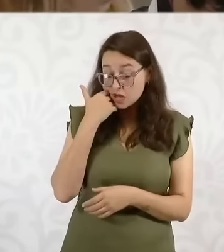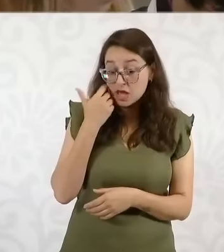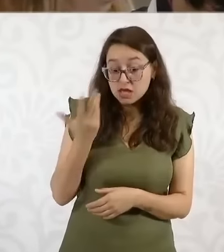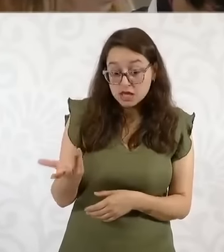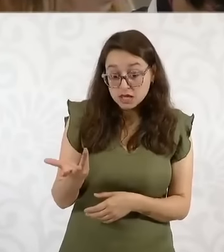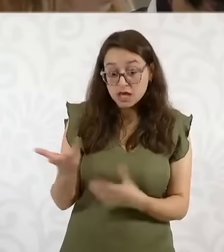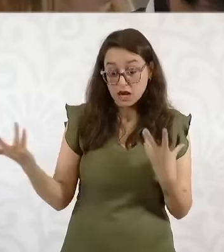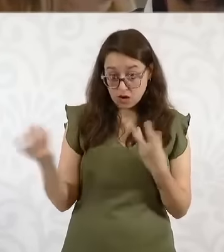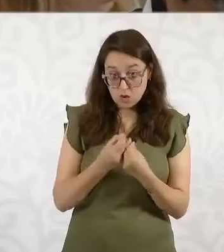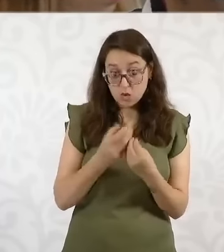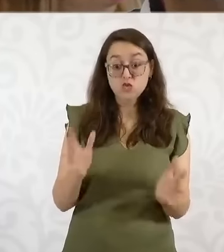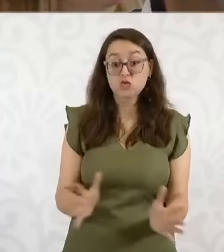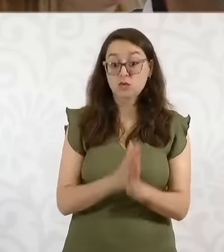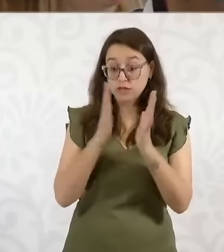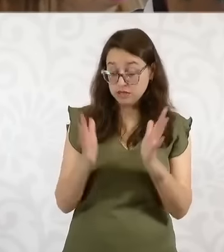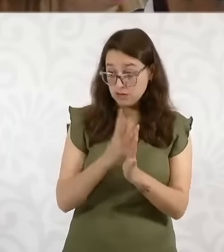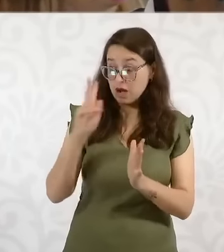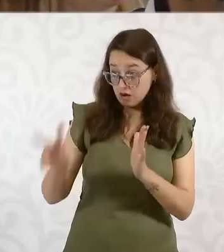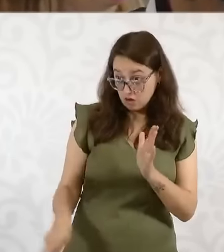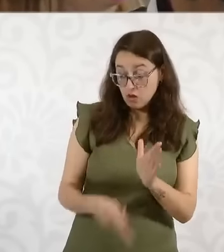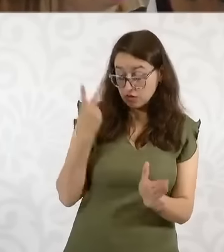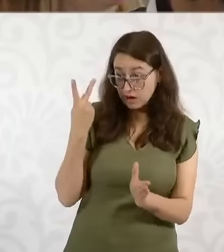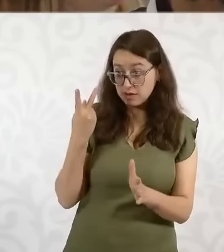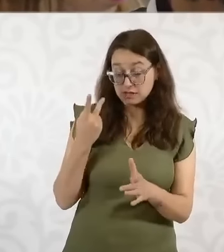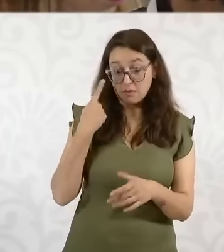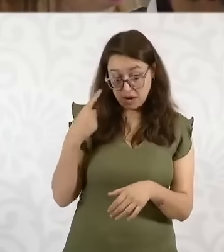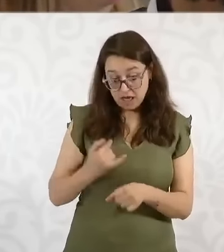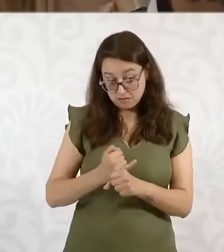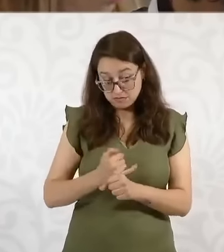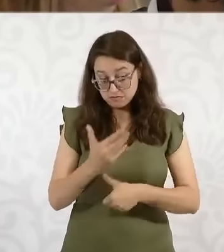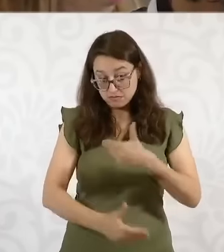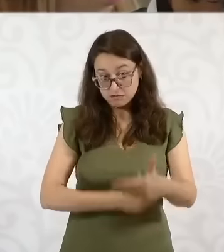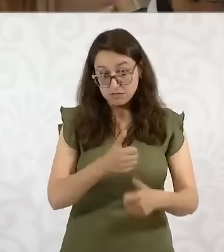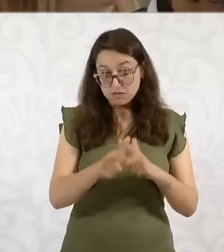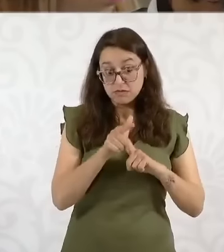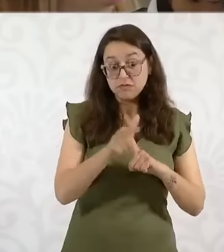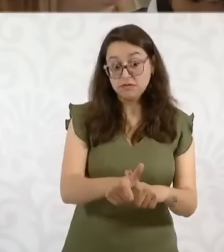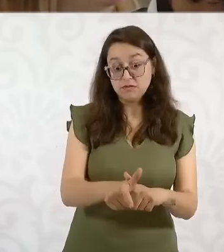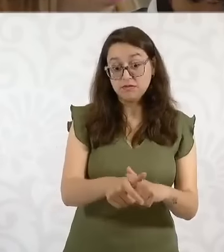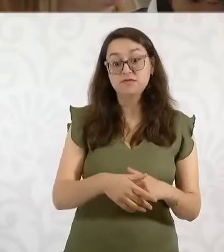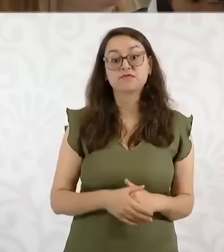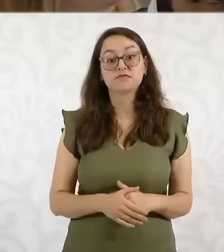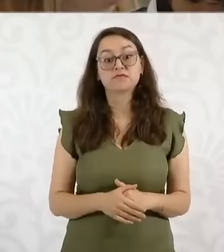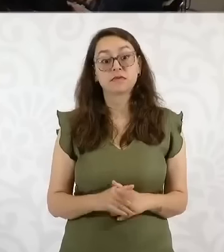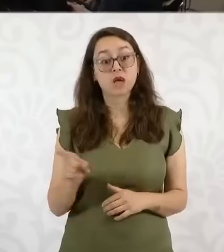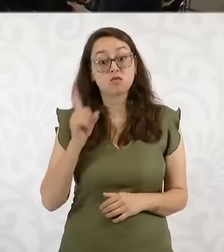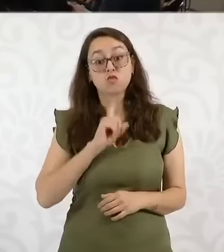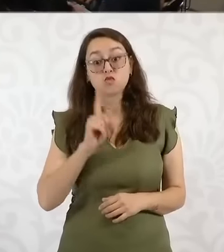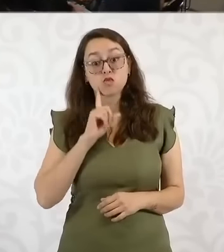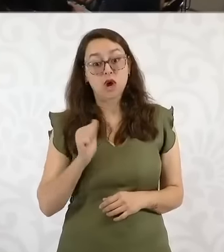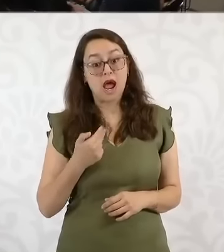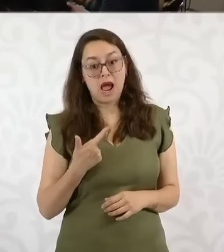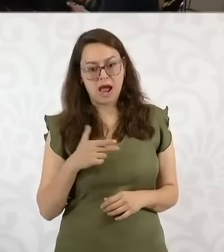dispuestos a incorporarse otra vez en el caso Ayotsinapa. Ángela Huitrago respondió que que sí,